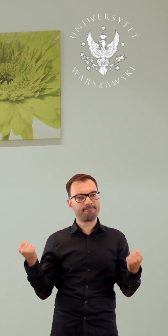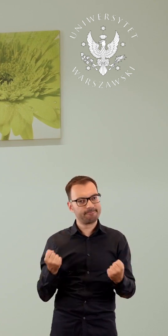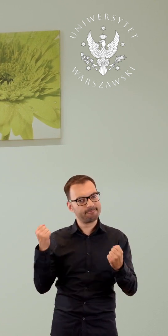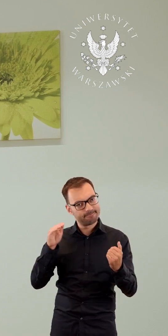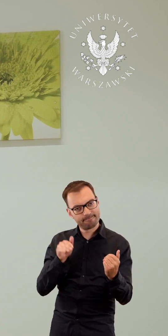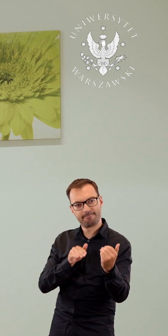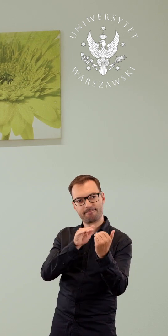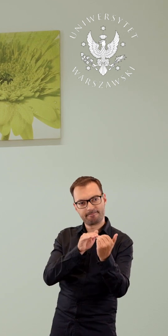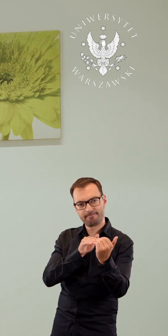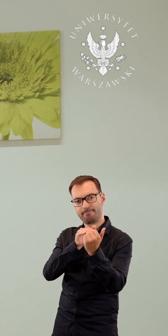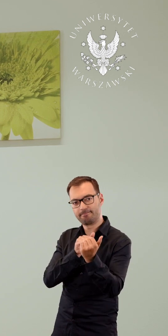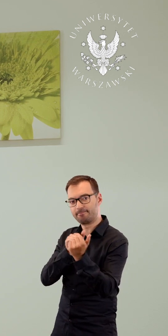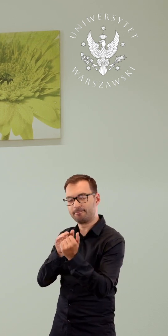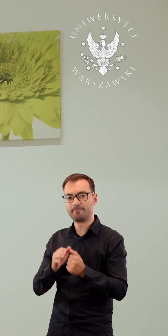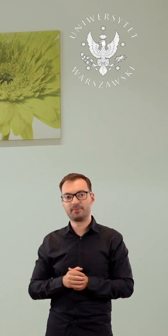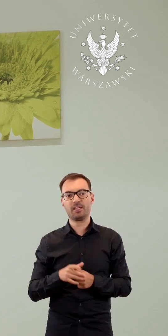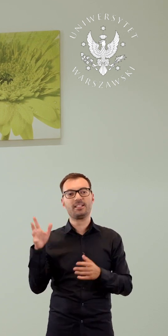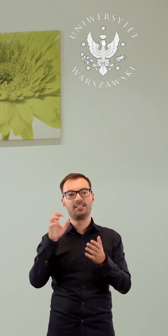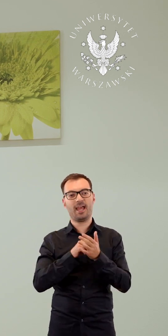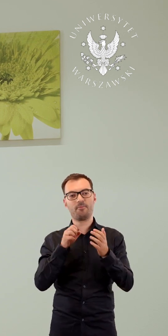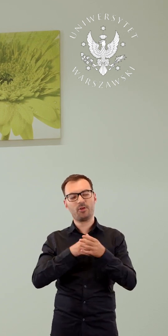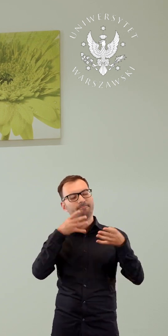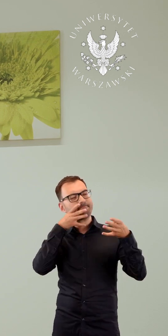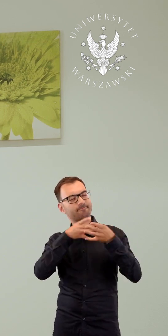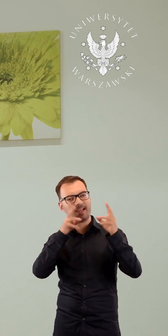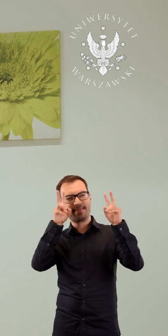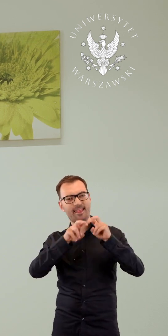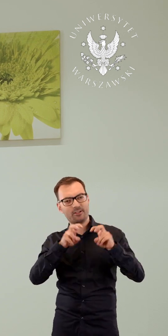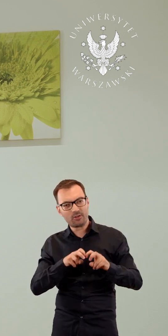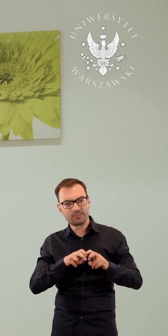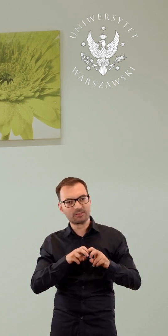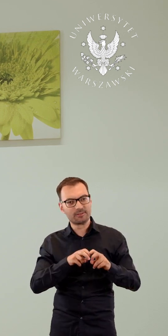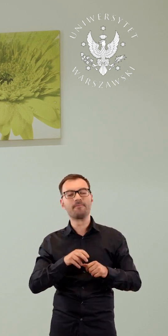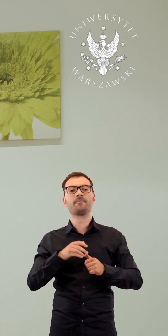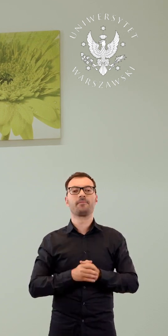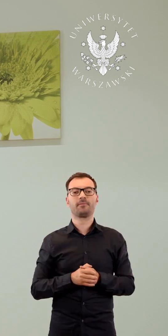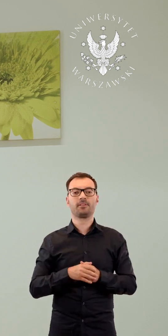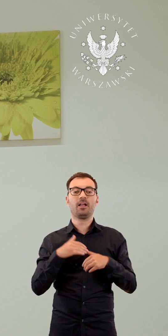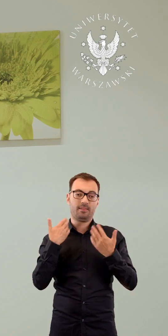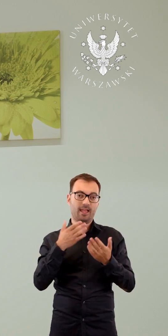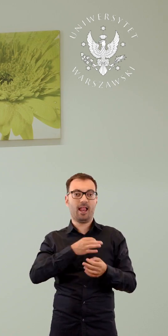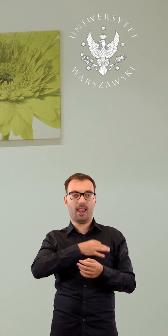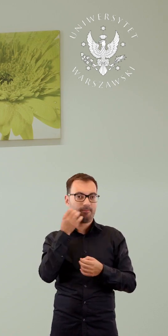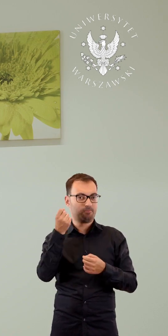wychodzi naprzeciw takim trudnościom i zajmuje się diagnozą osób z dysleksją i pomaga wprowadzać lepsze rozwiązania.